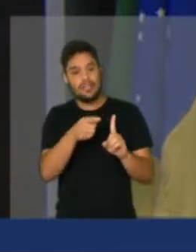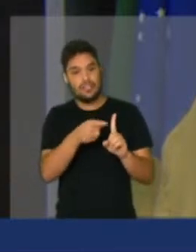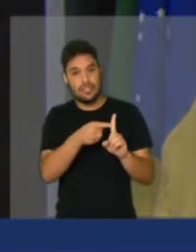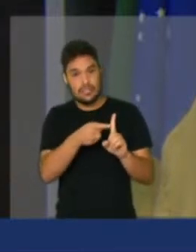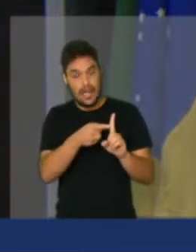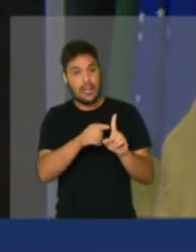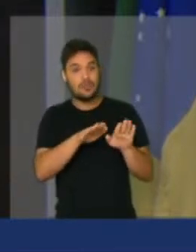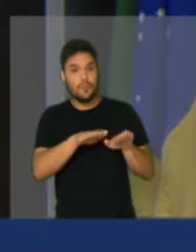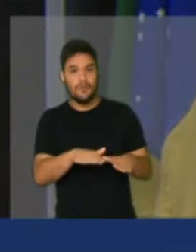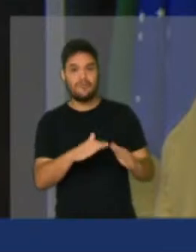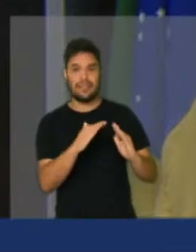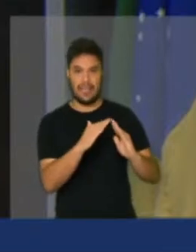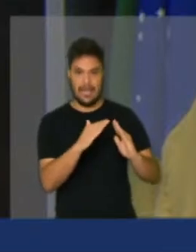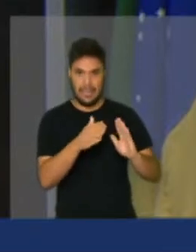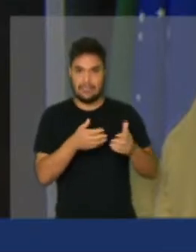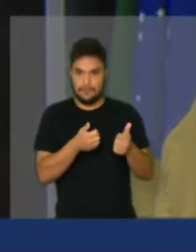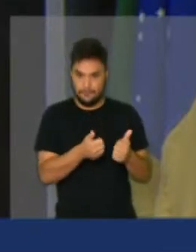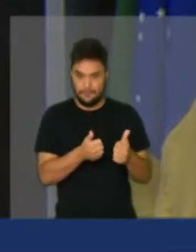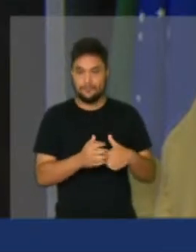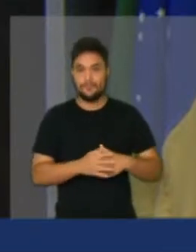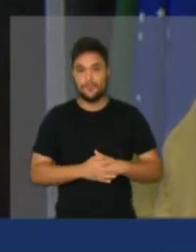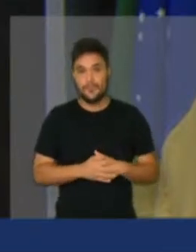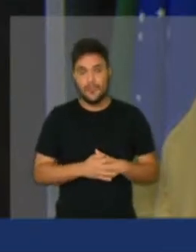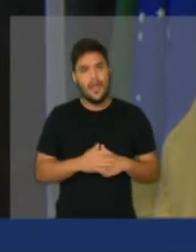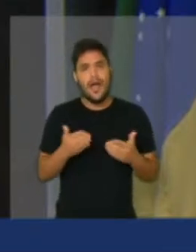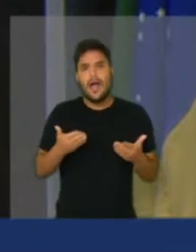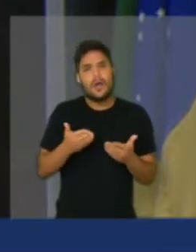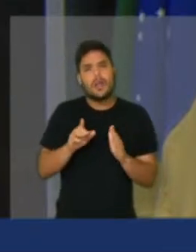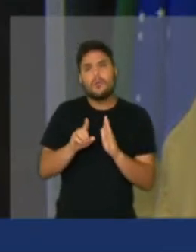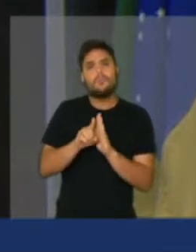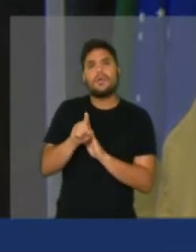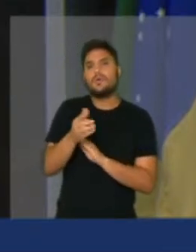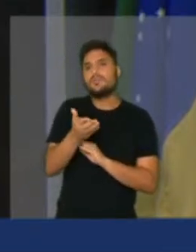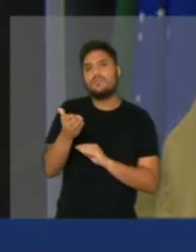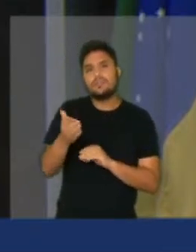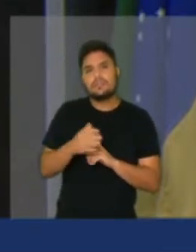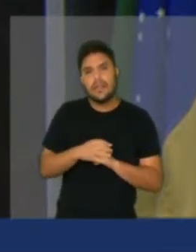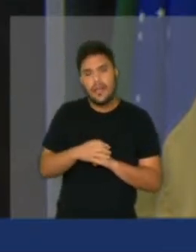CASA. E AÍ EU PERGUNTO: HÁ DETERMINADAS FUNÇÕES QUE FICA INVIÁVEL CONTINUAR EM